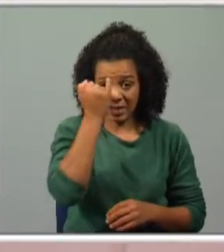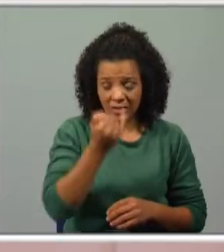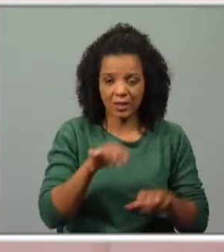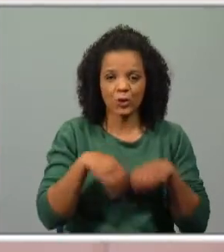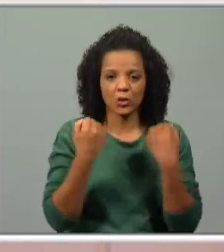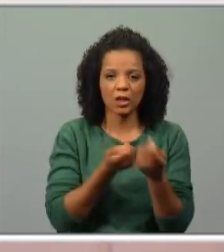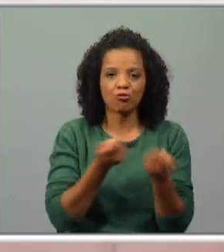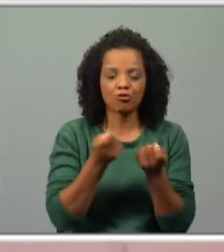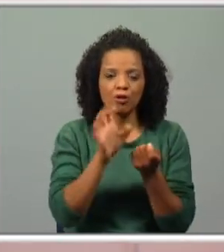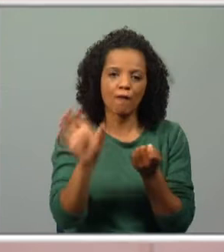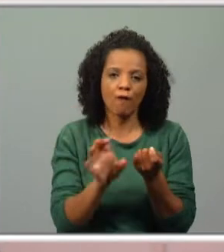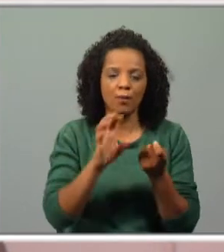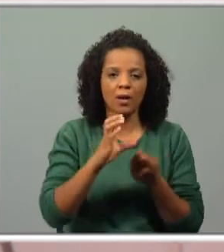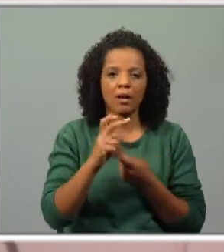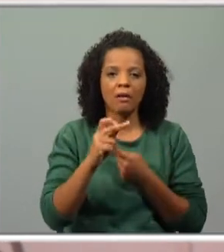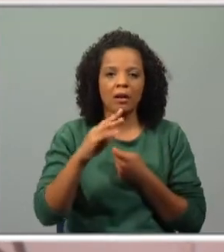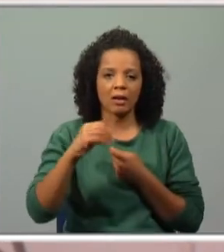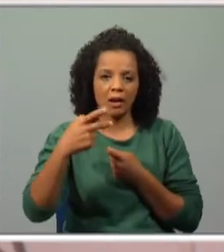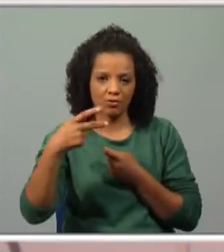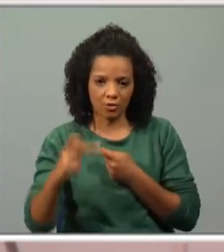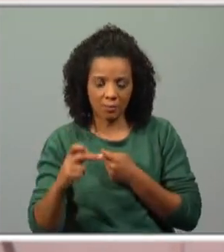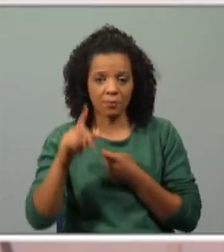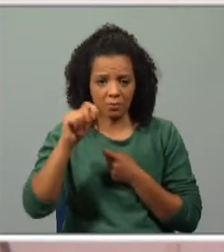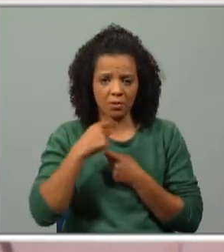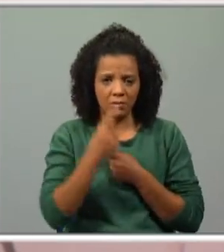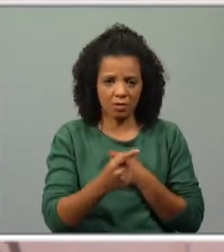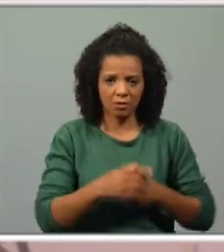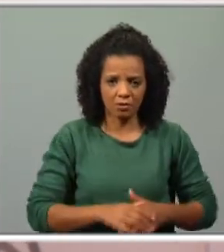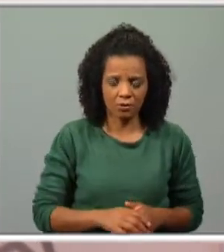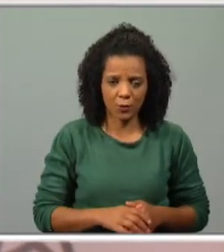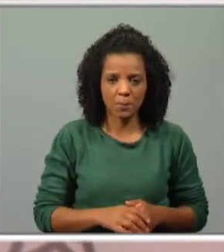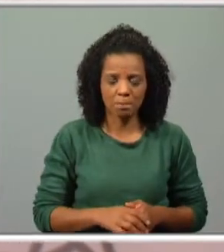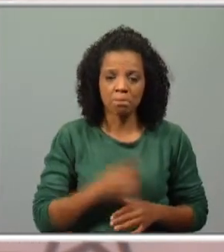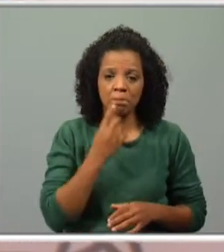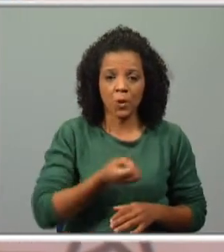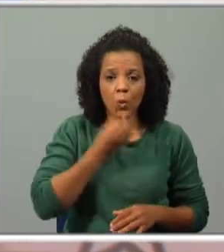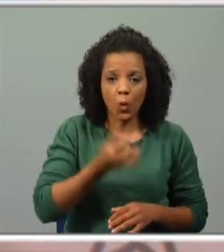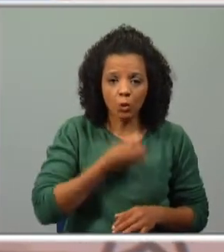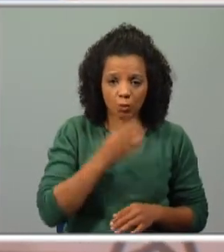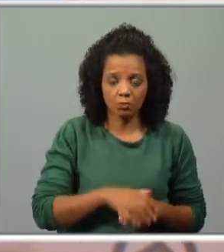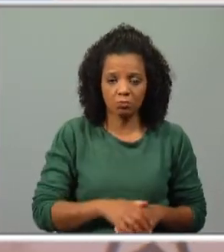organizada desta forma e eu diz mais ele diz que isto é um conto portanto apesar 以這種方式組織，我多說他說這是一個故事，所以儘管